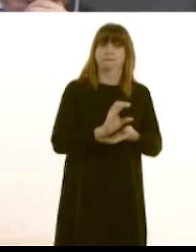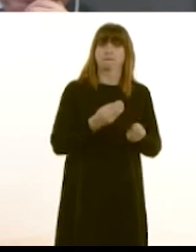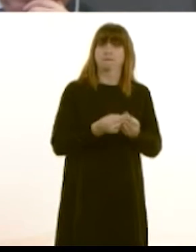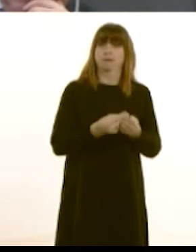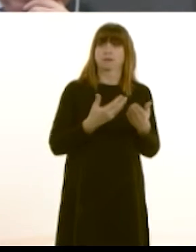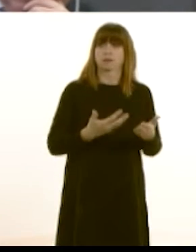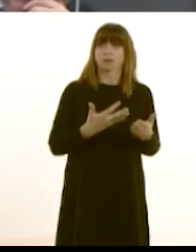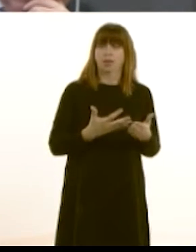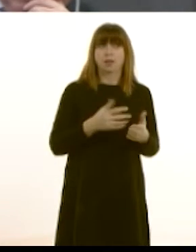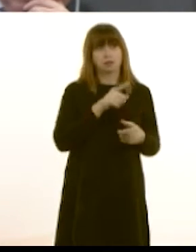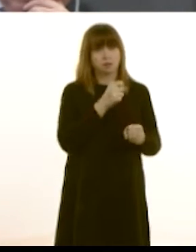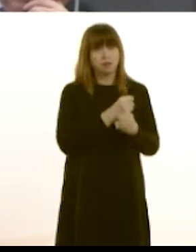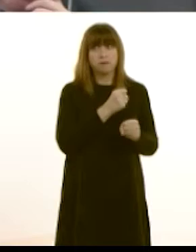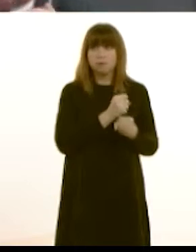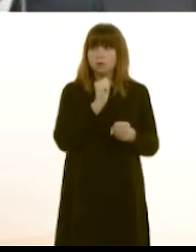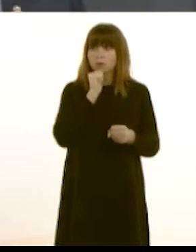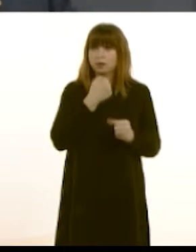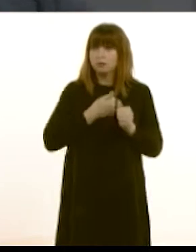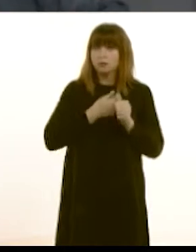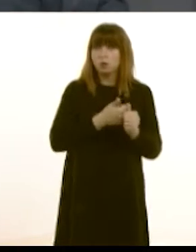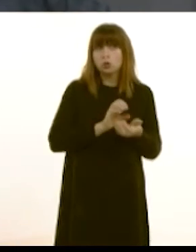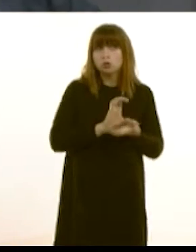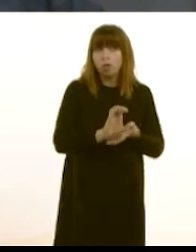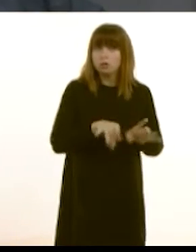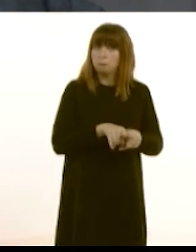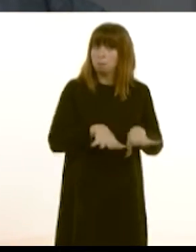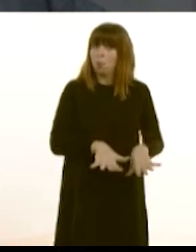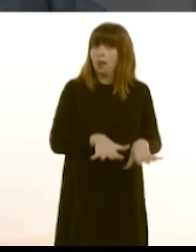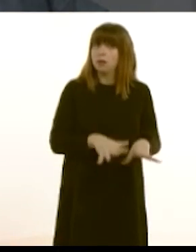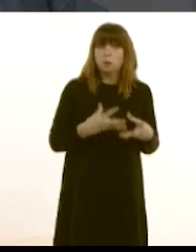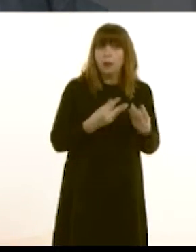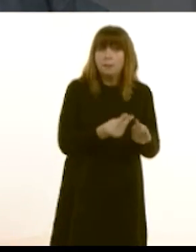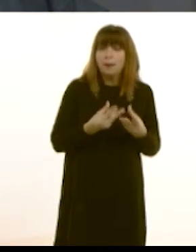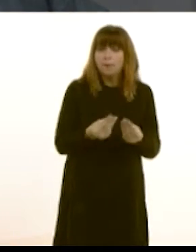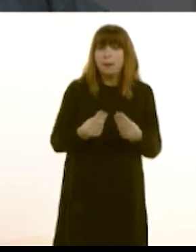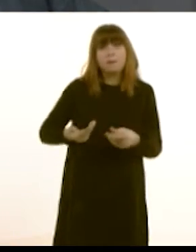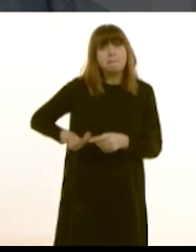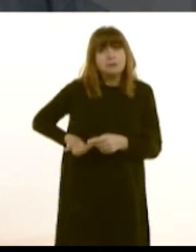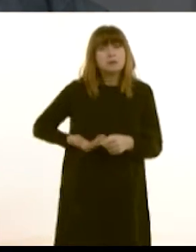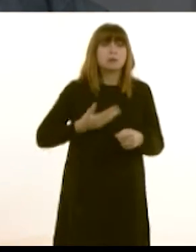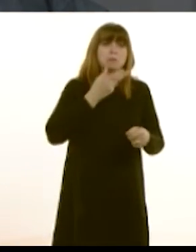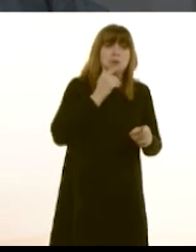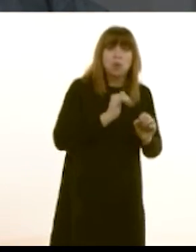Nghymru i helpu pobl a helpu busnesau i fynd yn Ùl ar eu traed, neu, yn wir, i gyfrannu